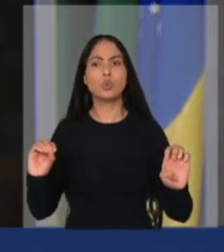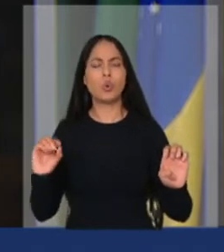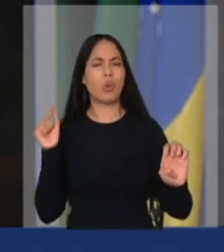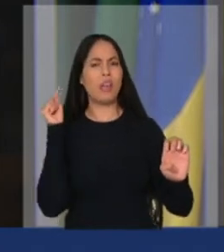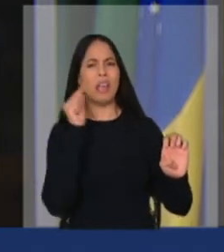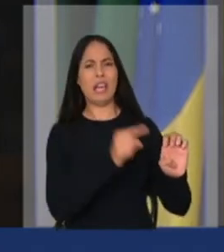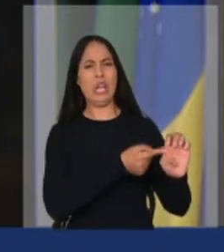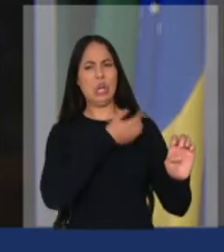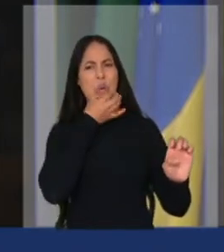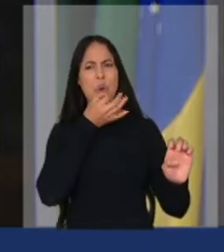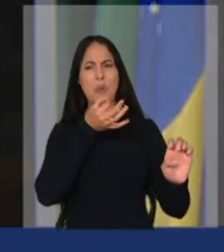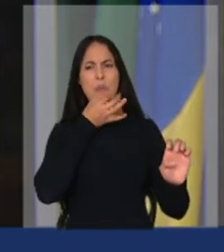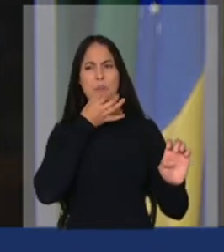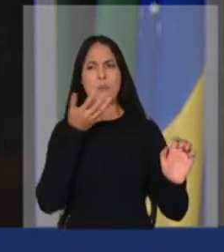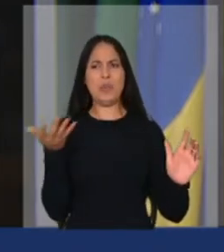SENHOR OPINAR, OU TENTAR